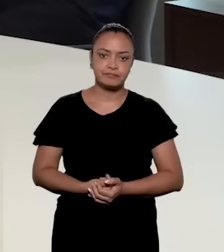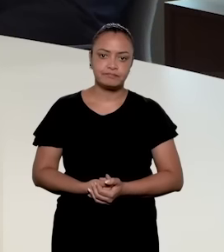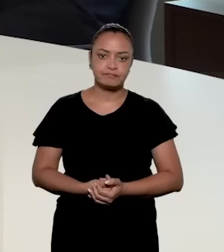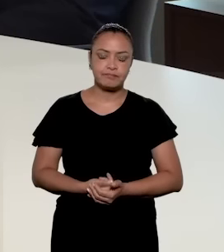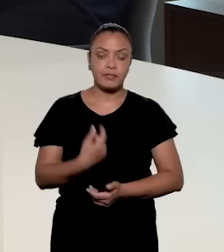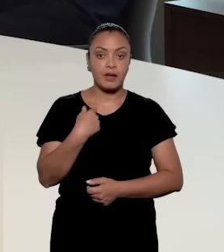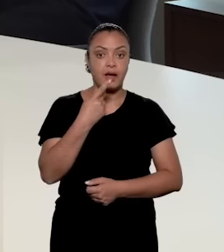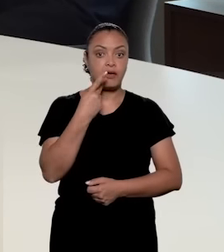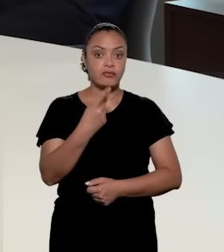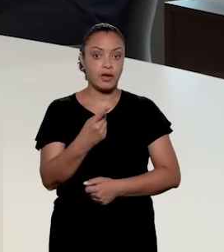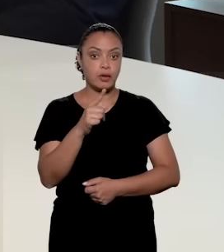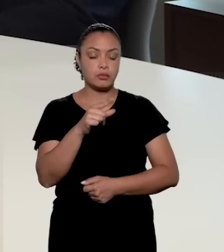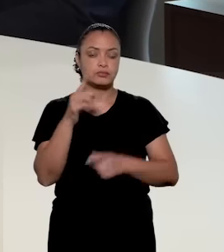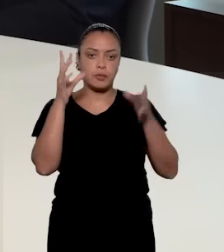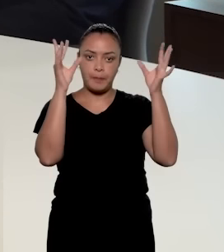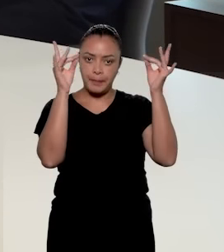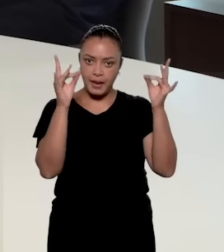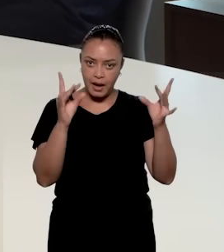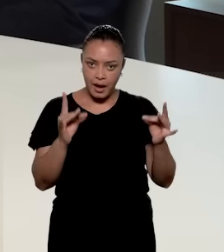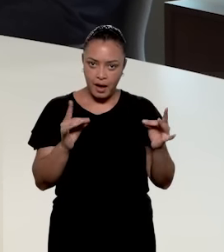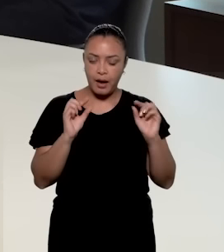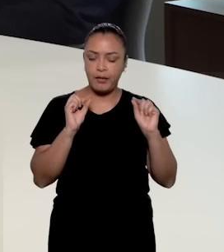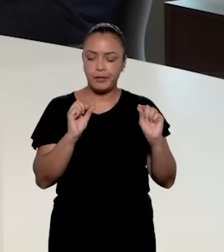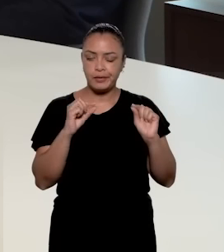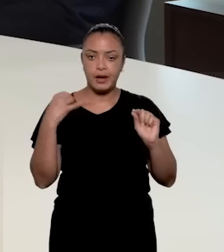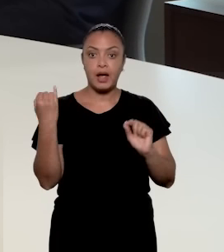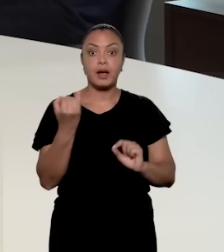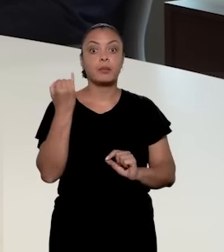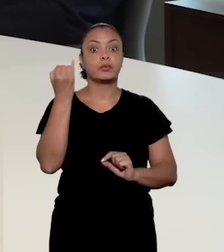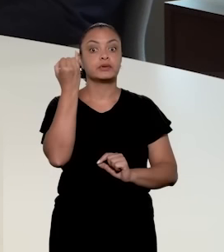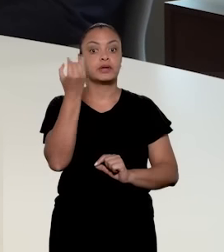Professor, a gente falou aqui sobre... um dos pilares que o senhor comentou era sobre